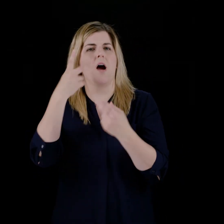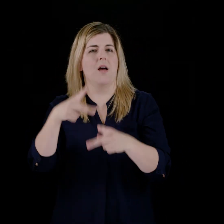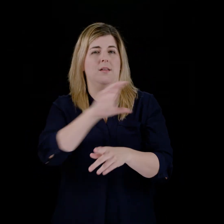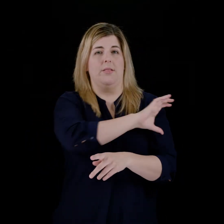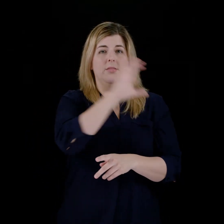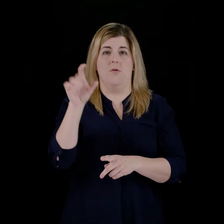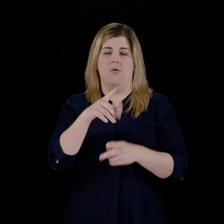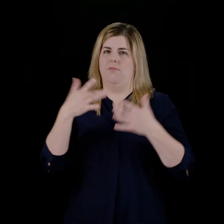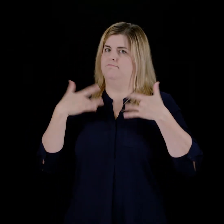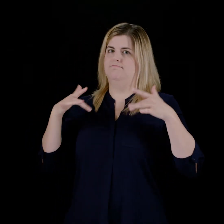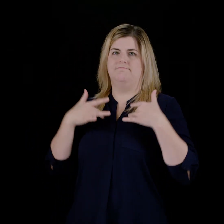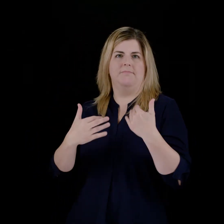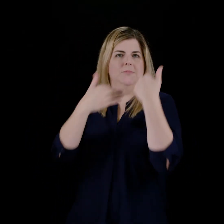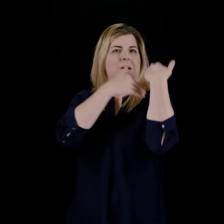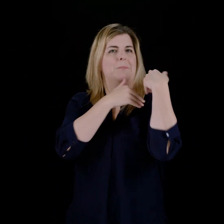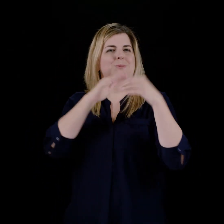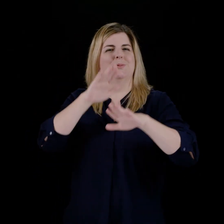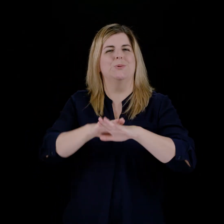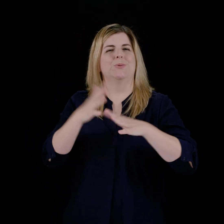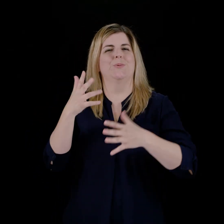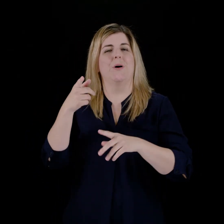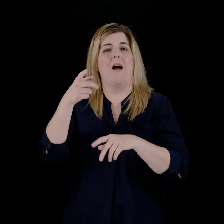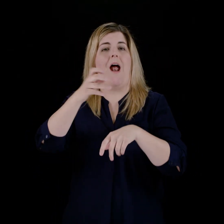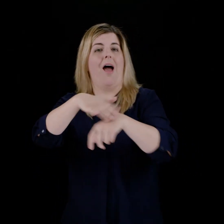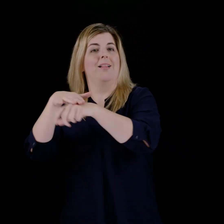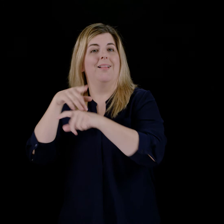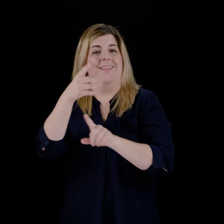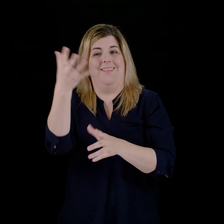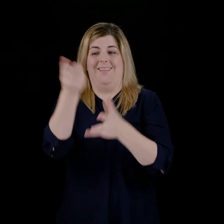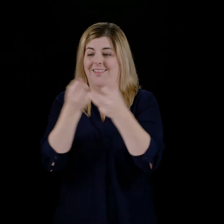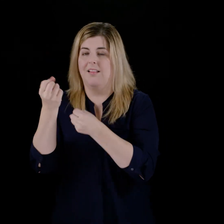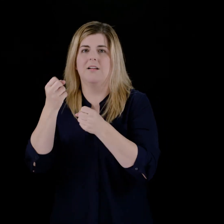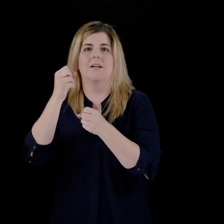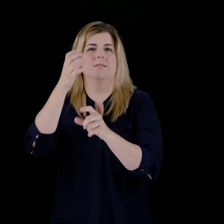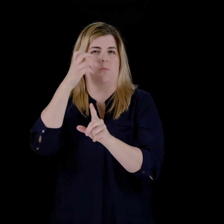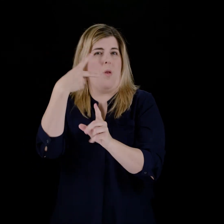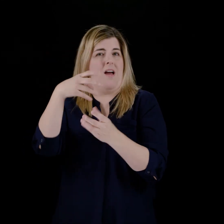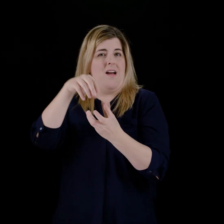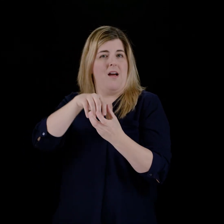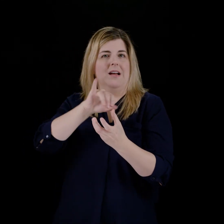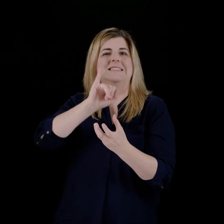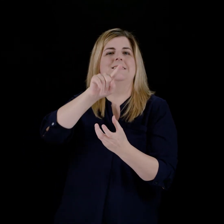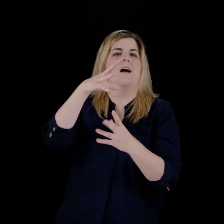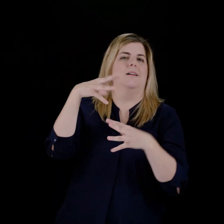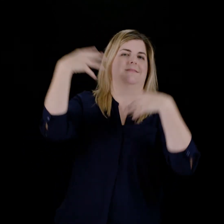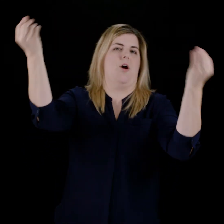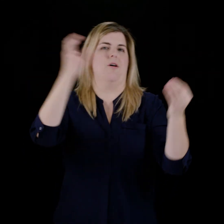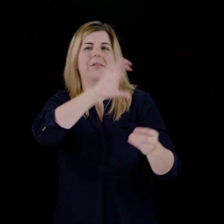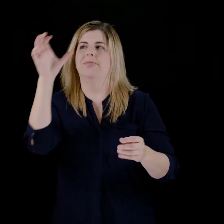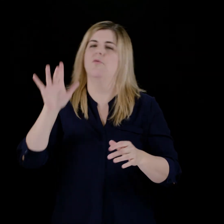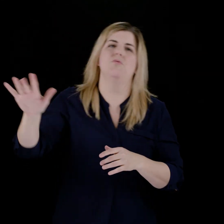à la réception des alertes sur votre appareil lors de vos déplacements à l’extérieur du Canada.